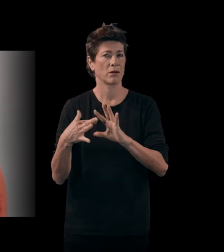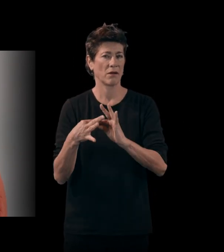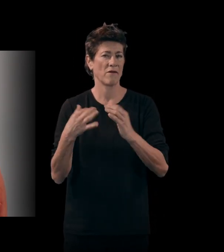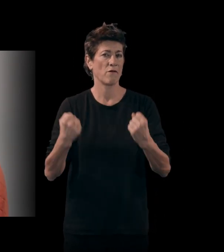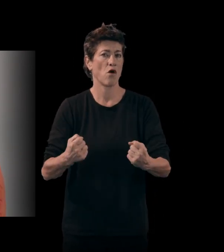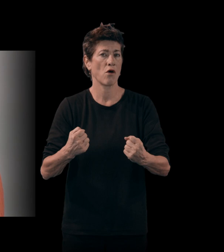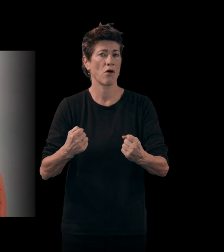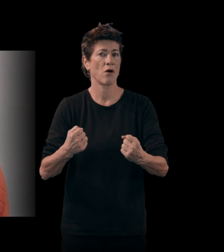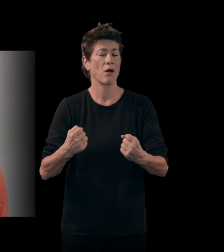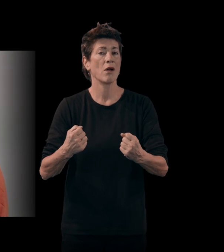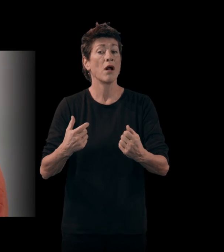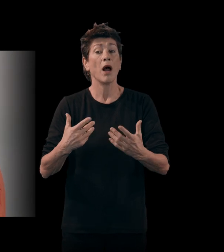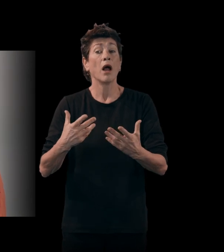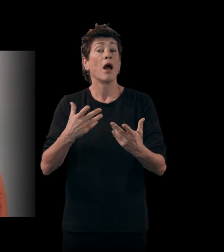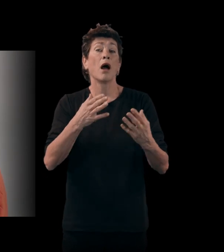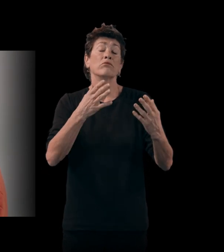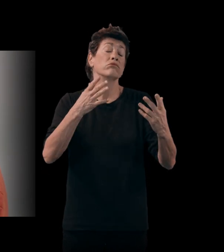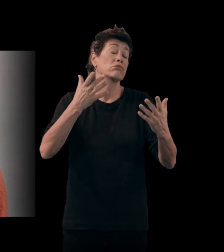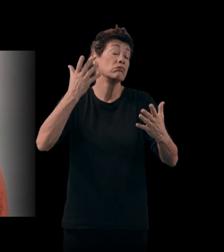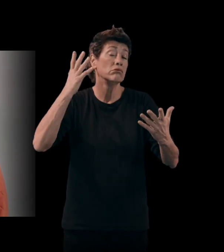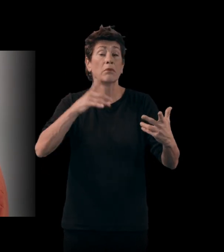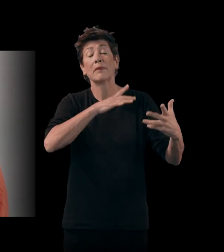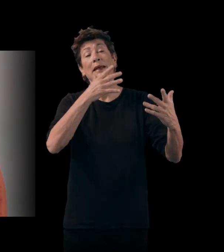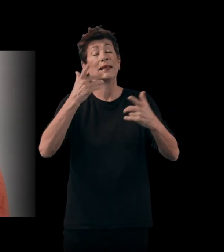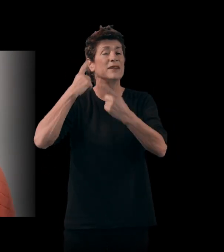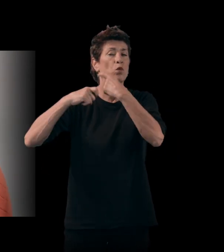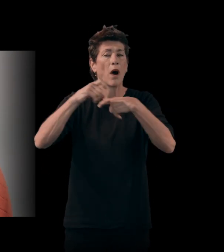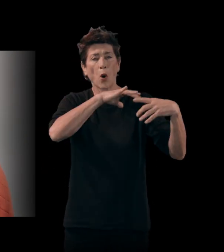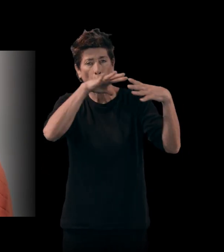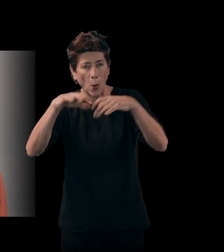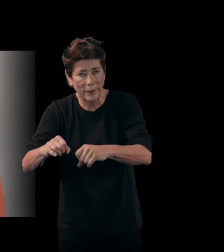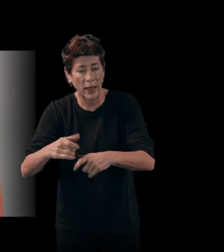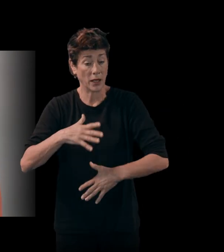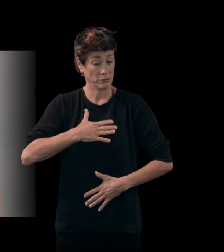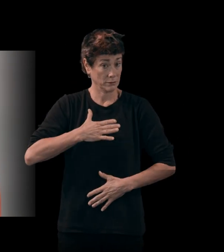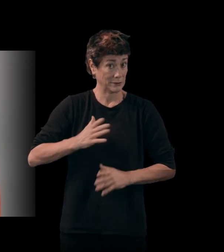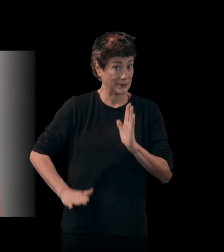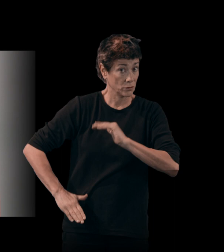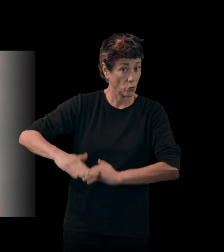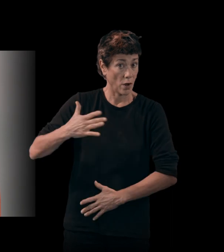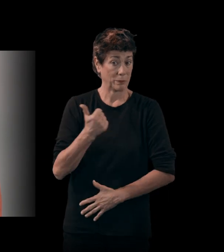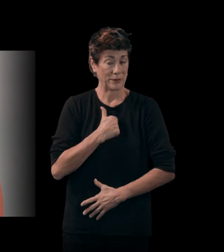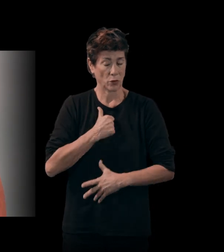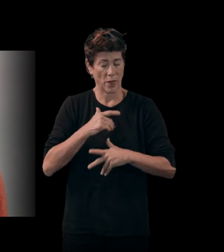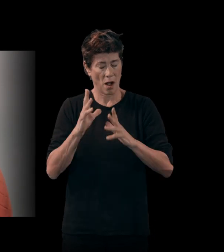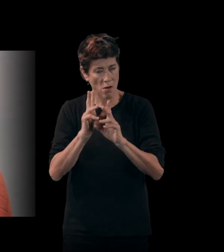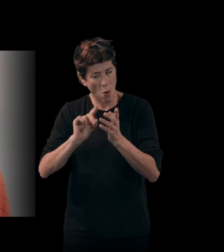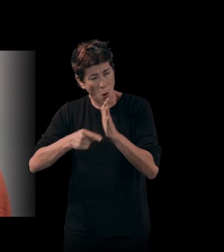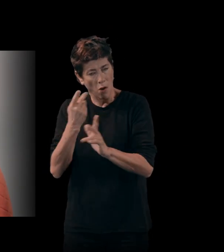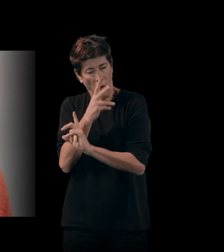Revisiter toute cette histoire coloniale et cette histoire personnelle avec cette forme d’énergie, je trouve que ça permettait de